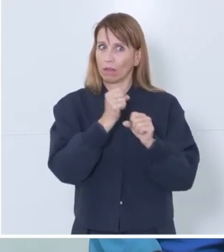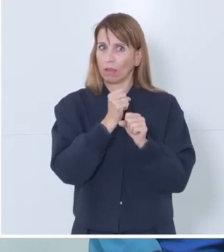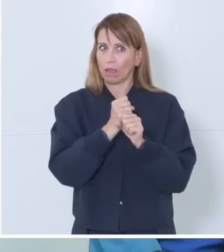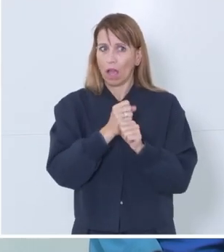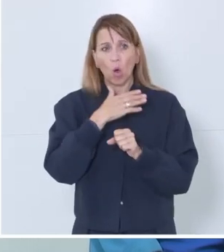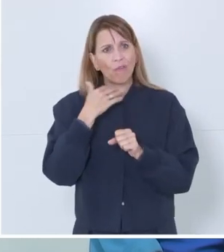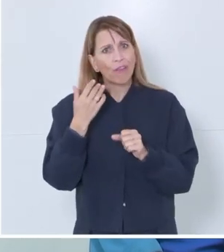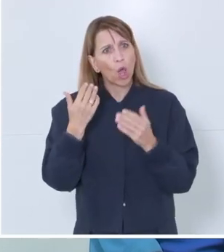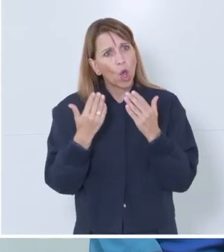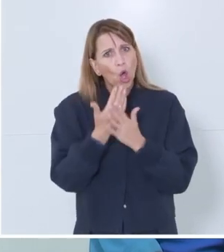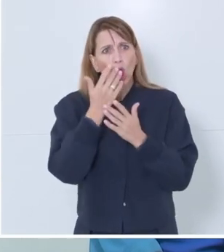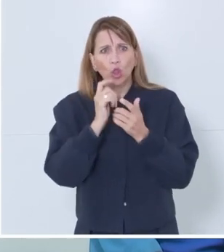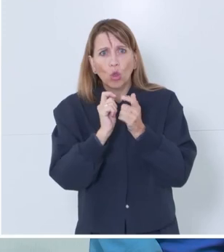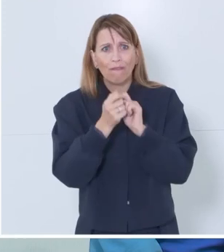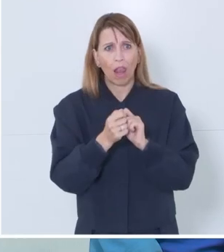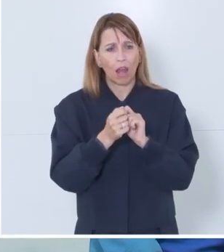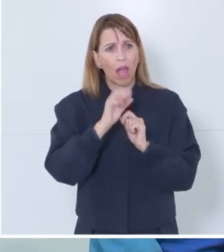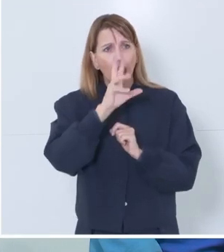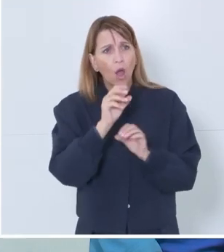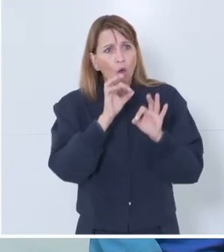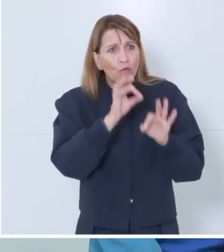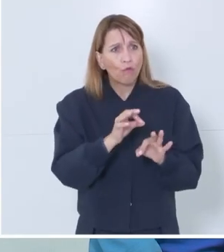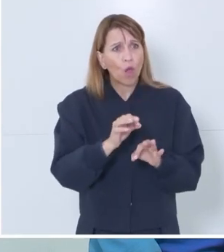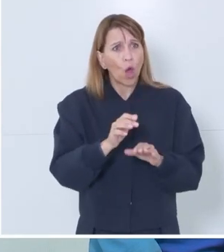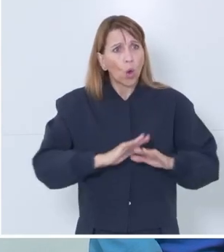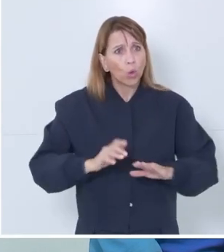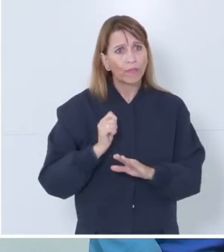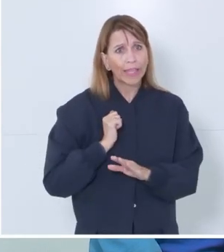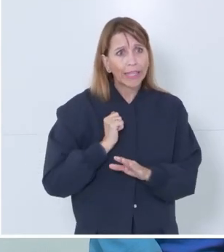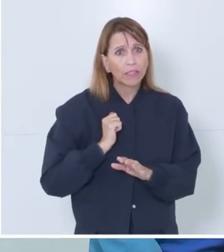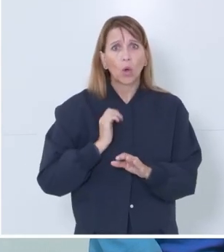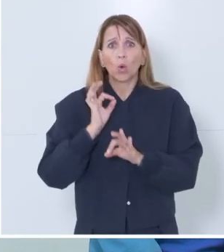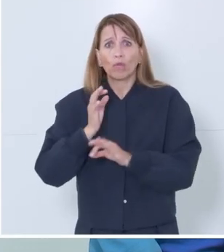Attraktivierungen für den Grundwehrdienst und für den Zivildienst im Gleichschritt auch gemacht. Ich